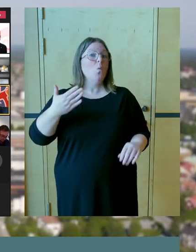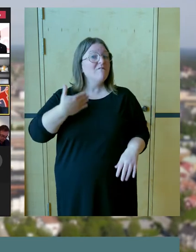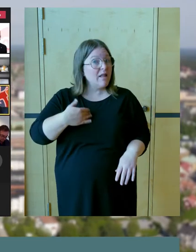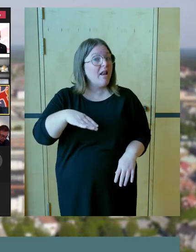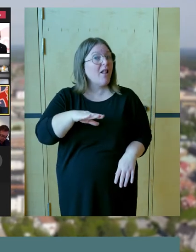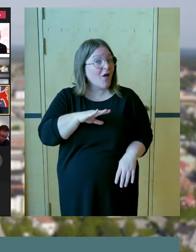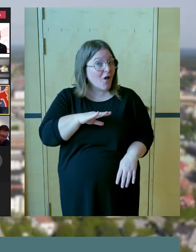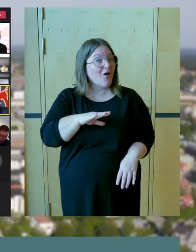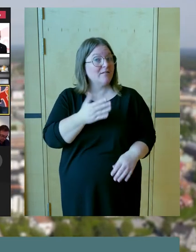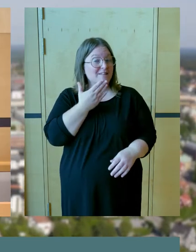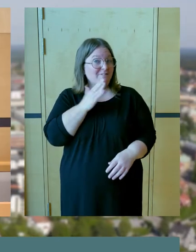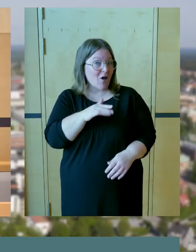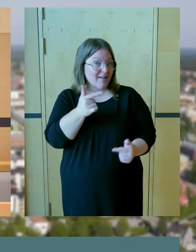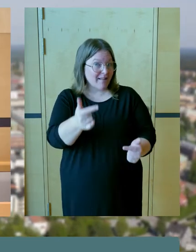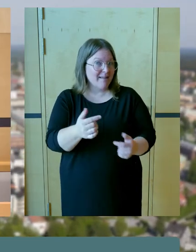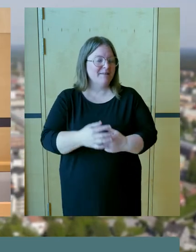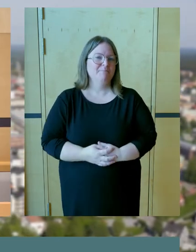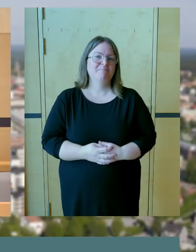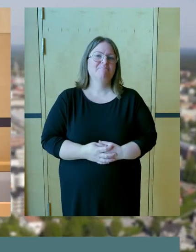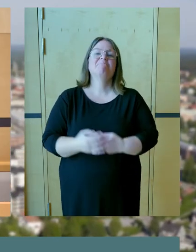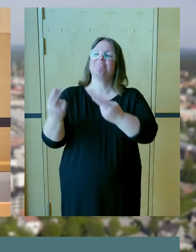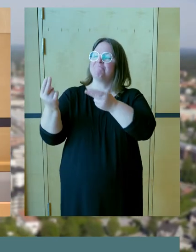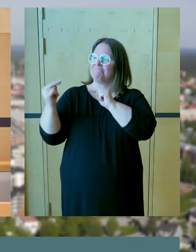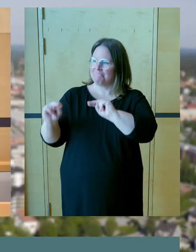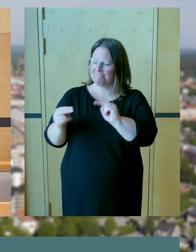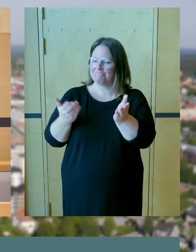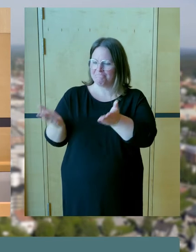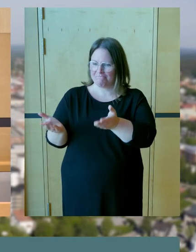Dags för alunrot Anette Lindgren Moderaterna adress till Kristina så de Varsågod